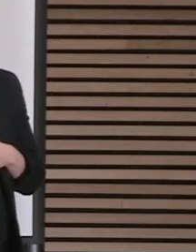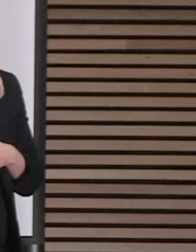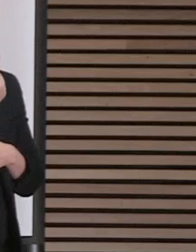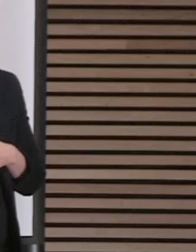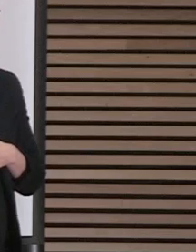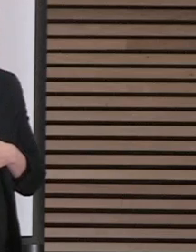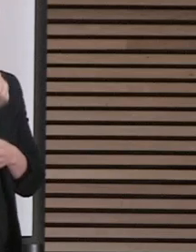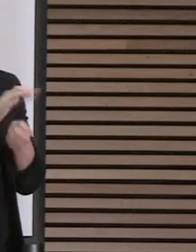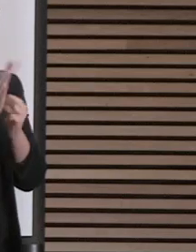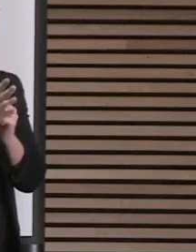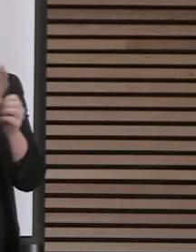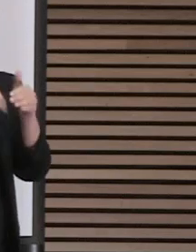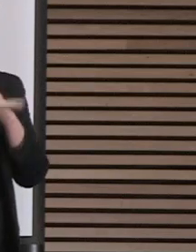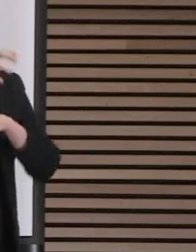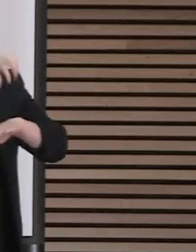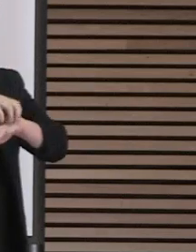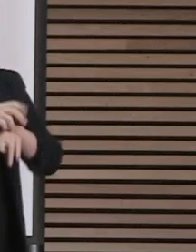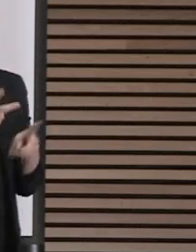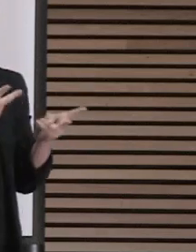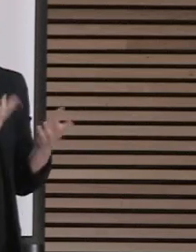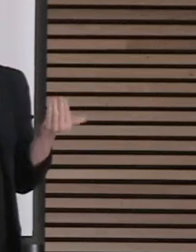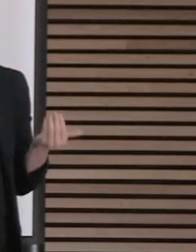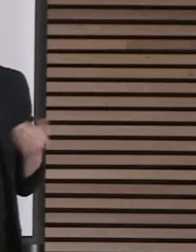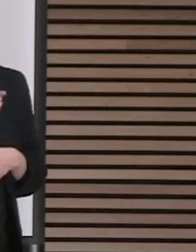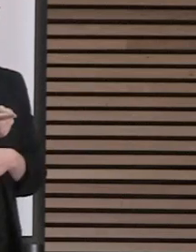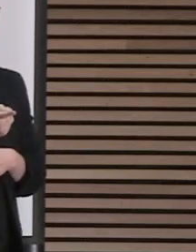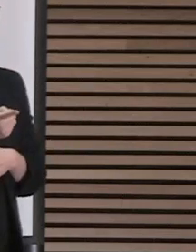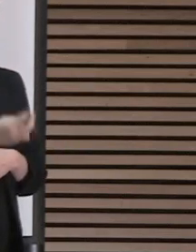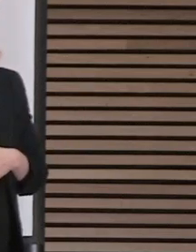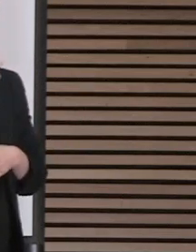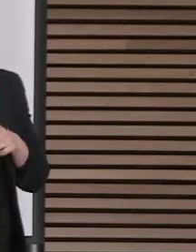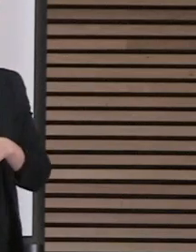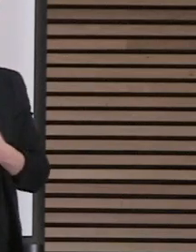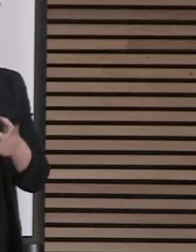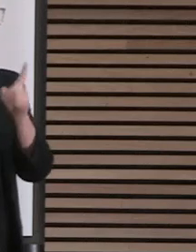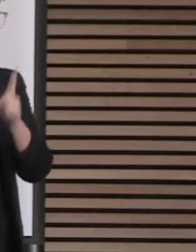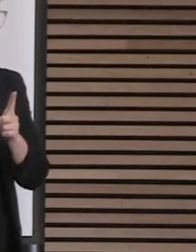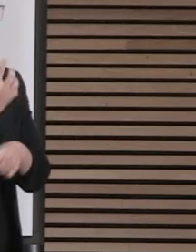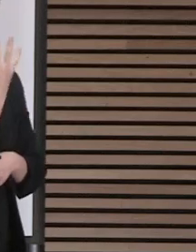taangata 88 i whakamatauria COVID-19 me o raatau hoap